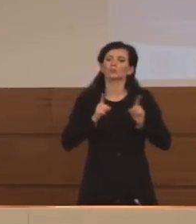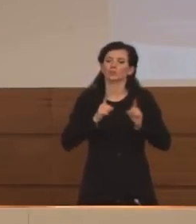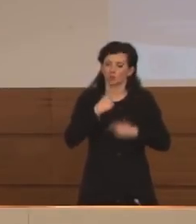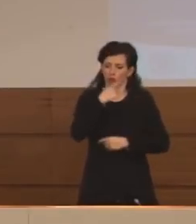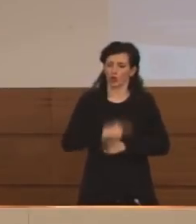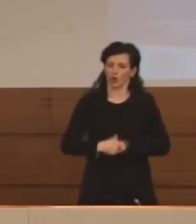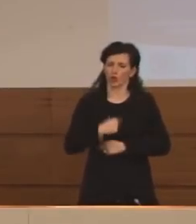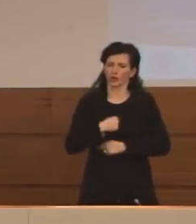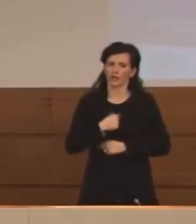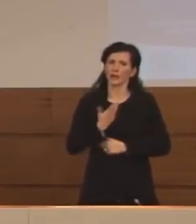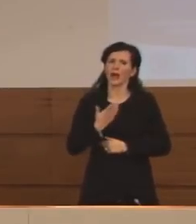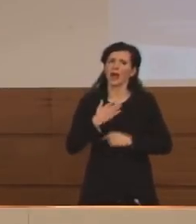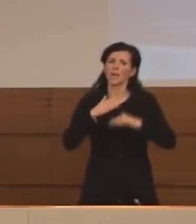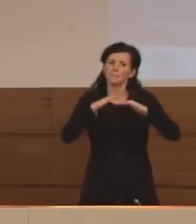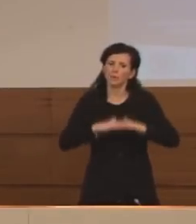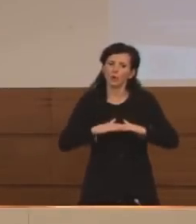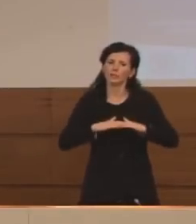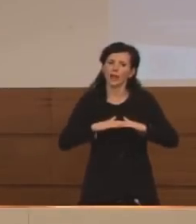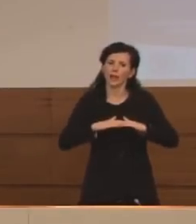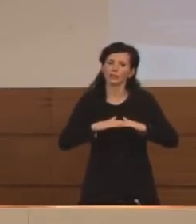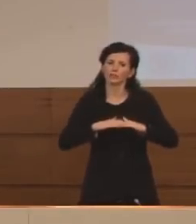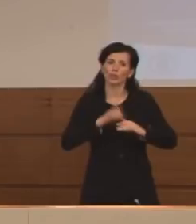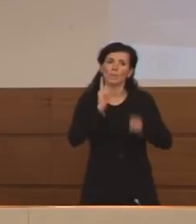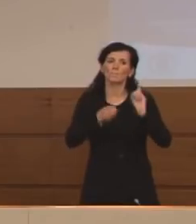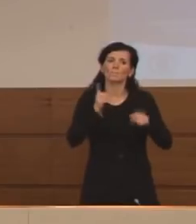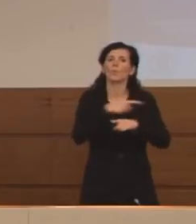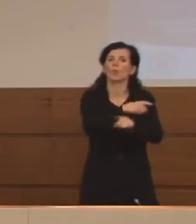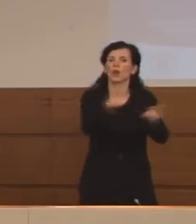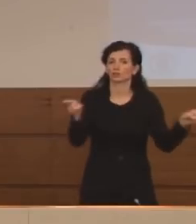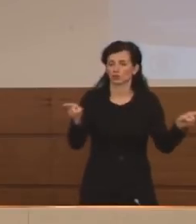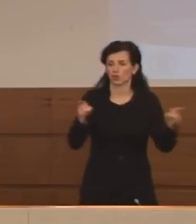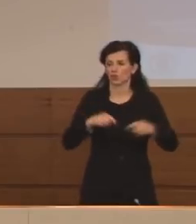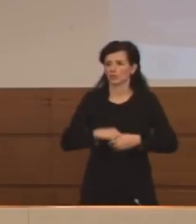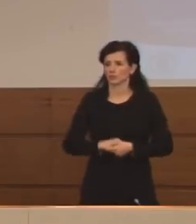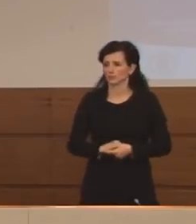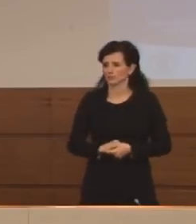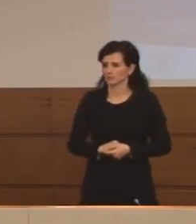è un effetto di protezione a livello, diciamo, di popolazione.